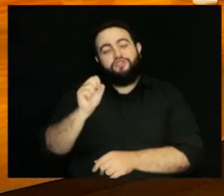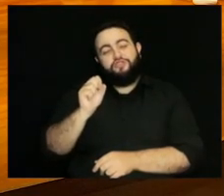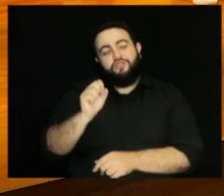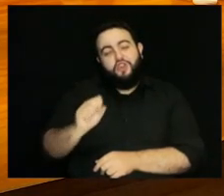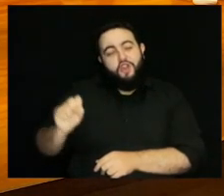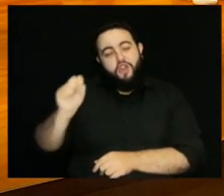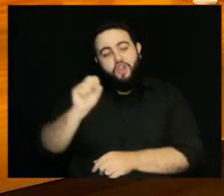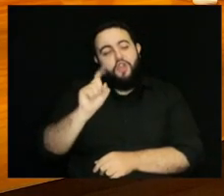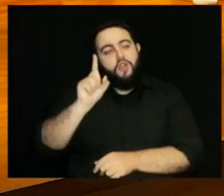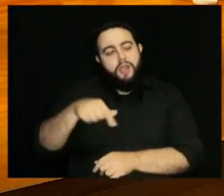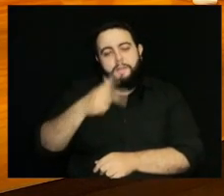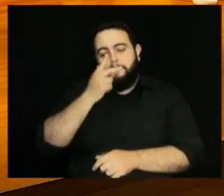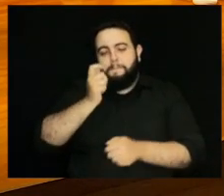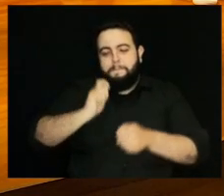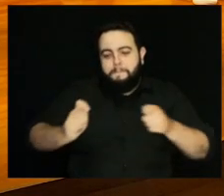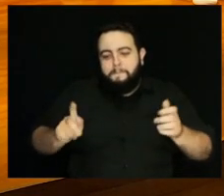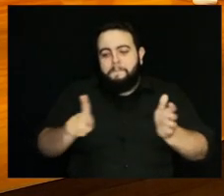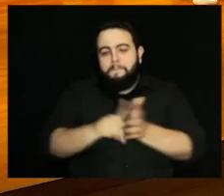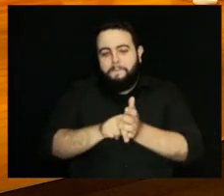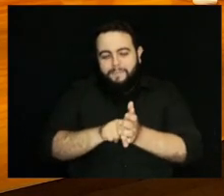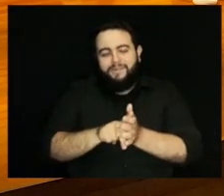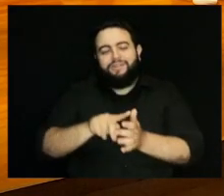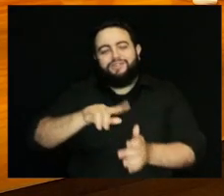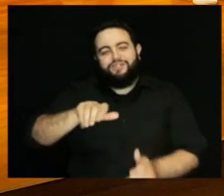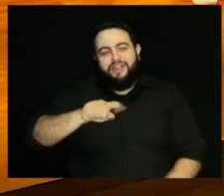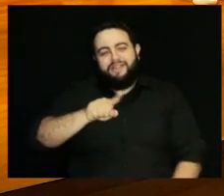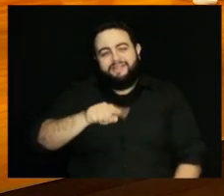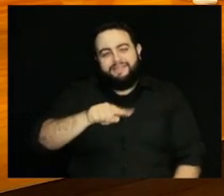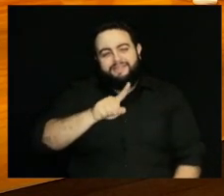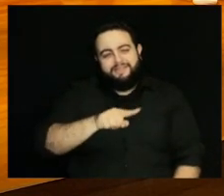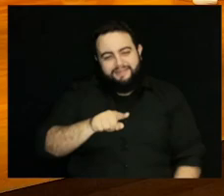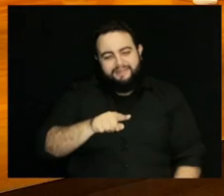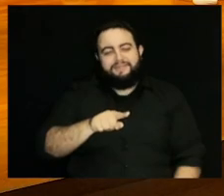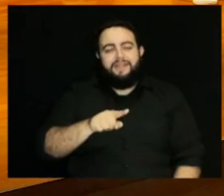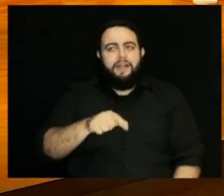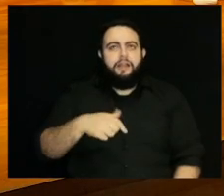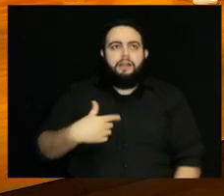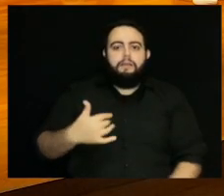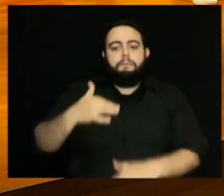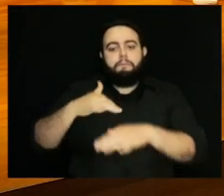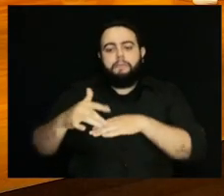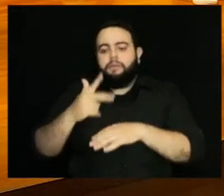Orquestra né, e ele dizia: depois que os Beatles vieram acabou tudo, os Beatles acabaram com tudo; porque